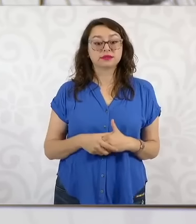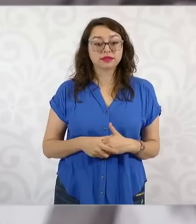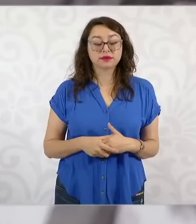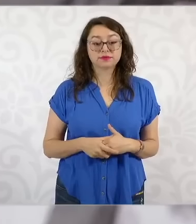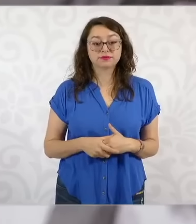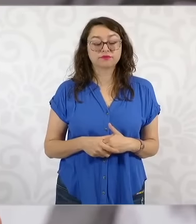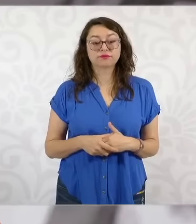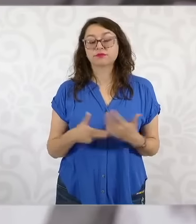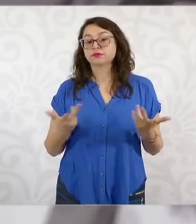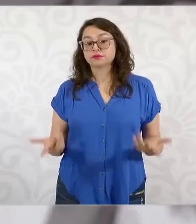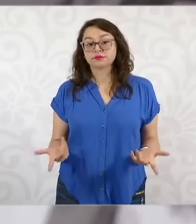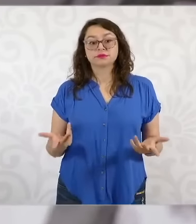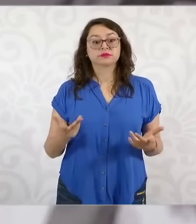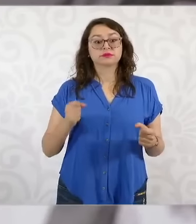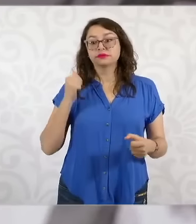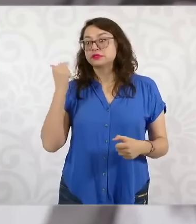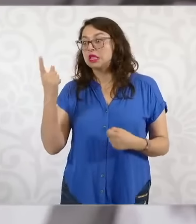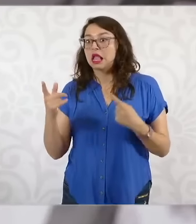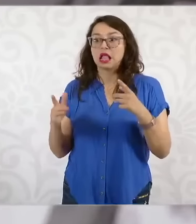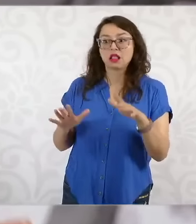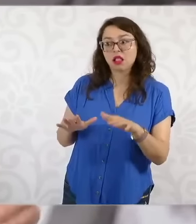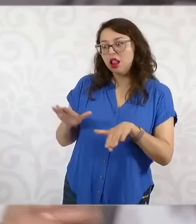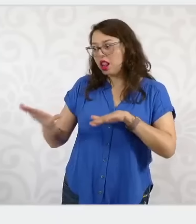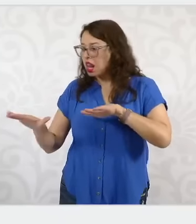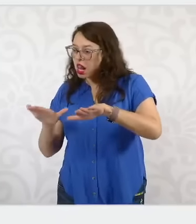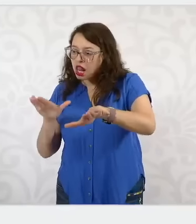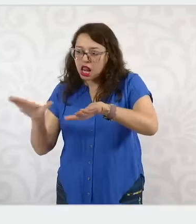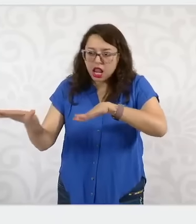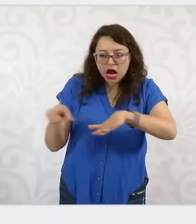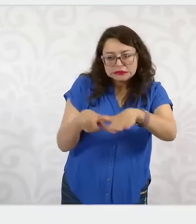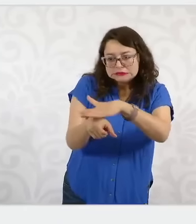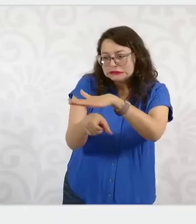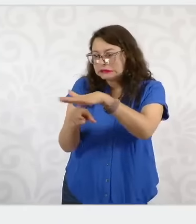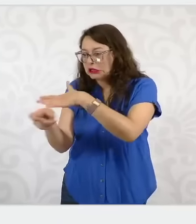¿no? Andamos buscando un medio al otro para ver qué nota me sacas y cómo lo sacas y a ver